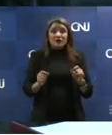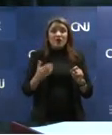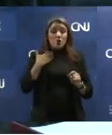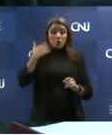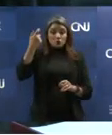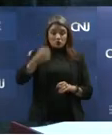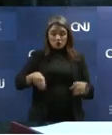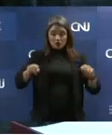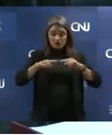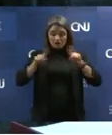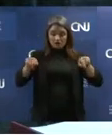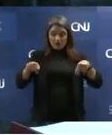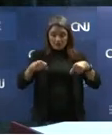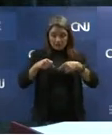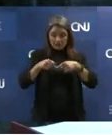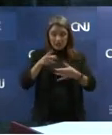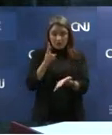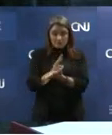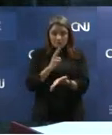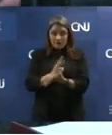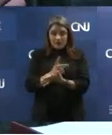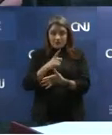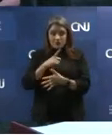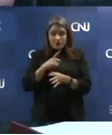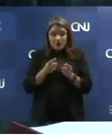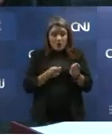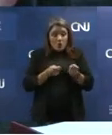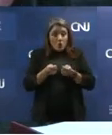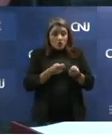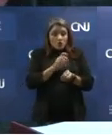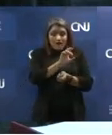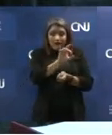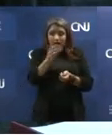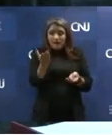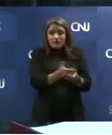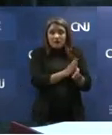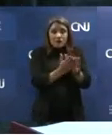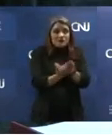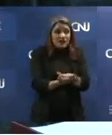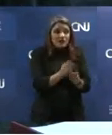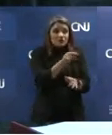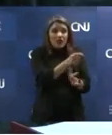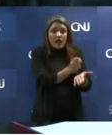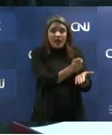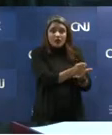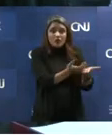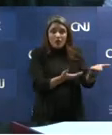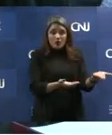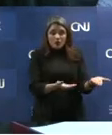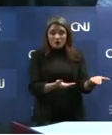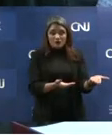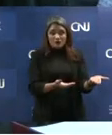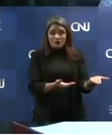ter o controle individual visado de cada processo que está no cartório. Se o escrivão não abre a conclusão,